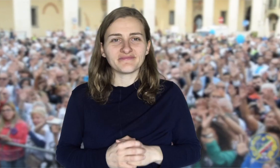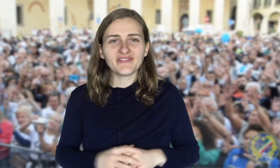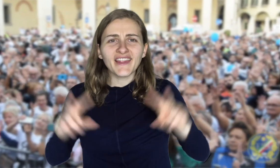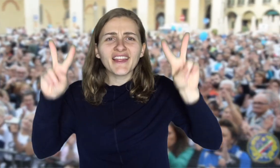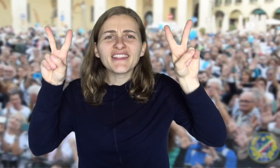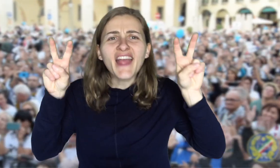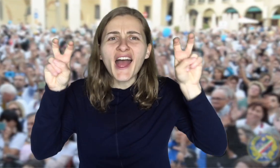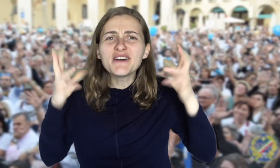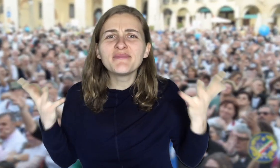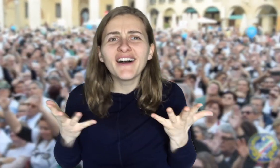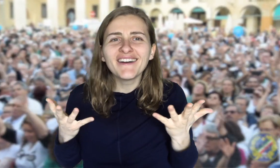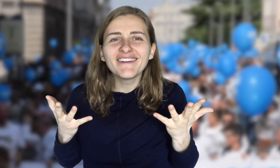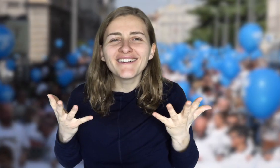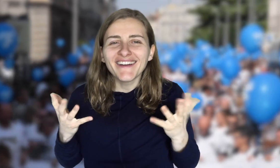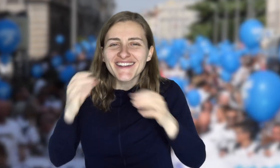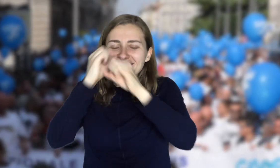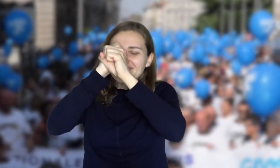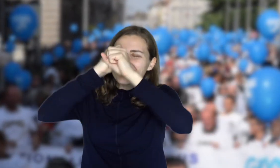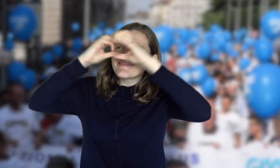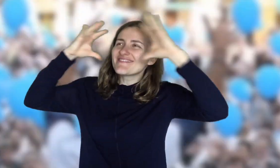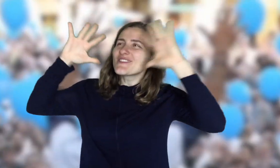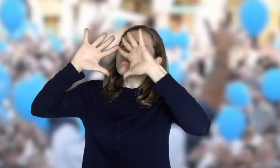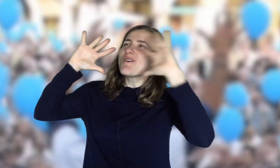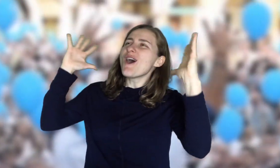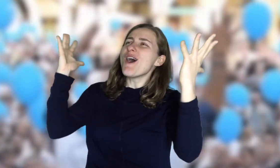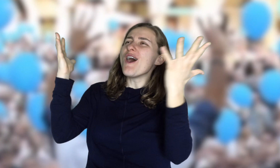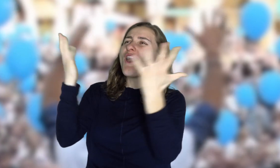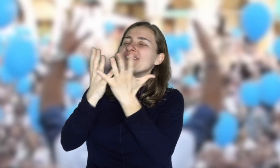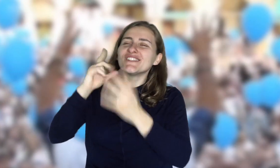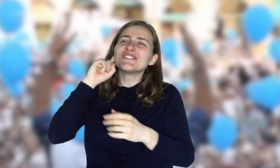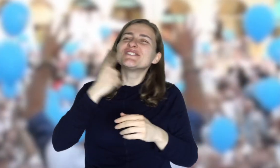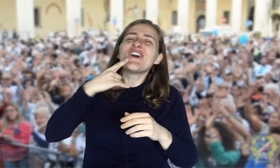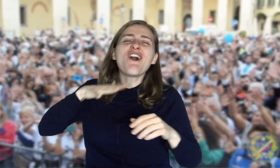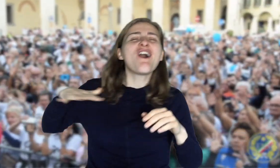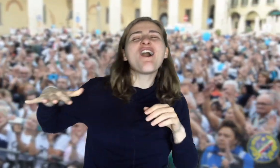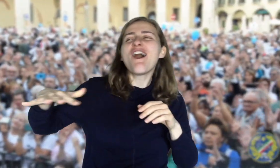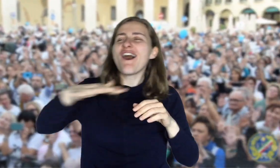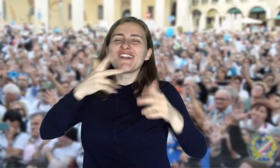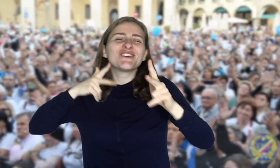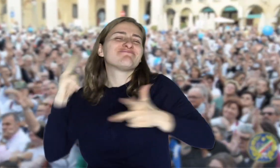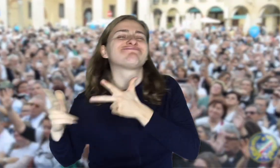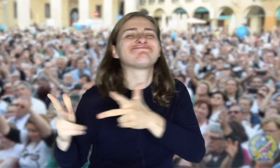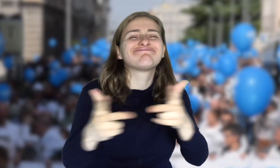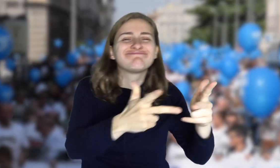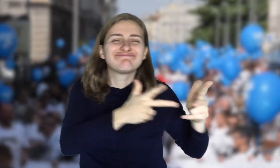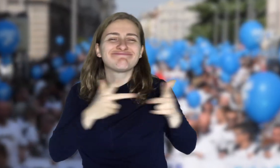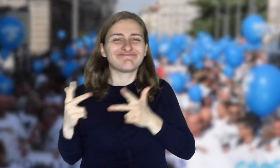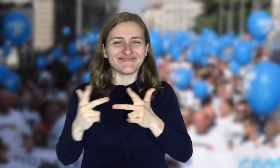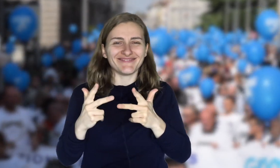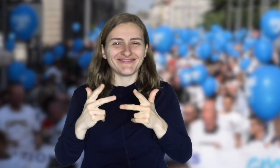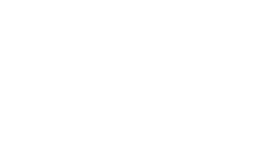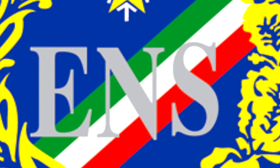Il tema della Settimana è "Un mondo dove le persone sorde possano usare la propria lingua dei segni ovunque!"